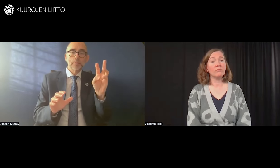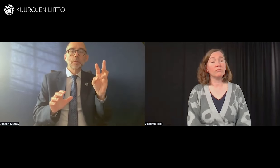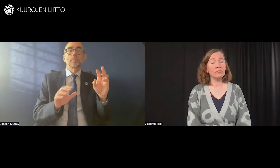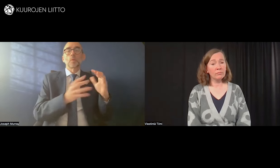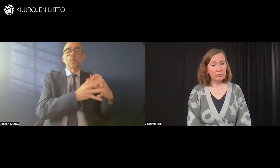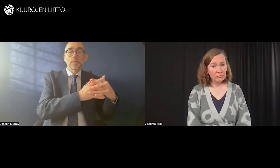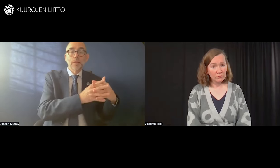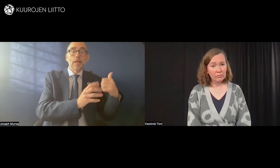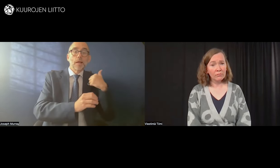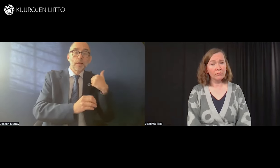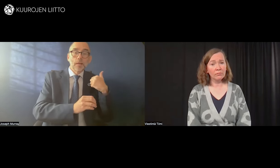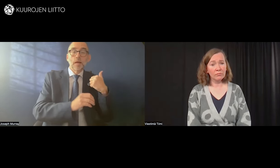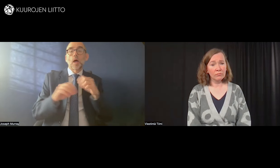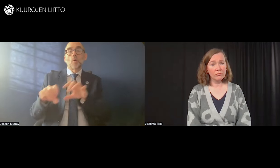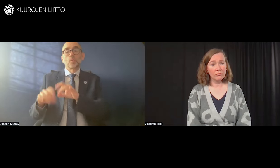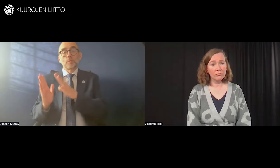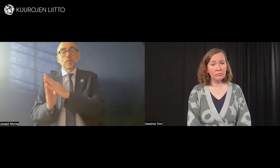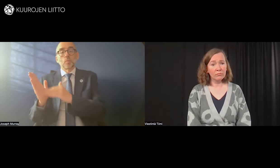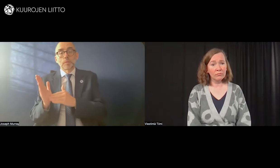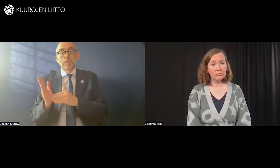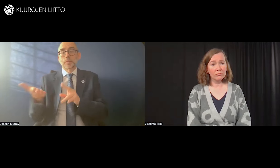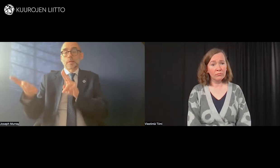Yhdysvallat, Kanada, Australia ja Uusi-Seelanti,